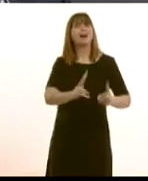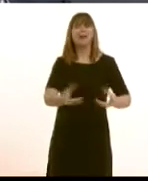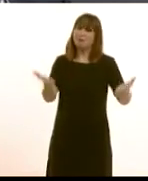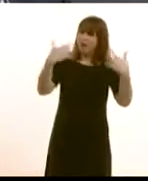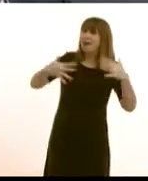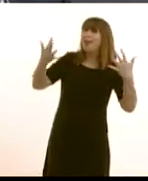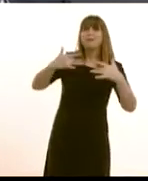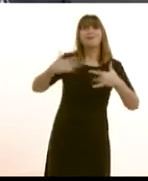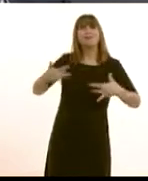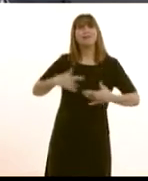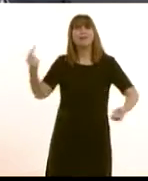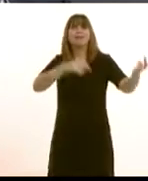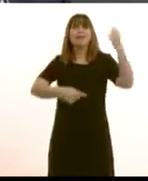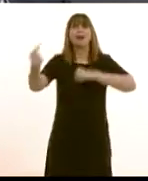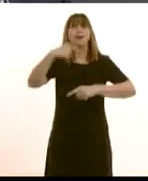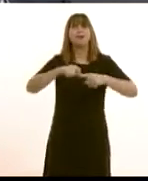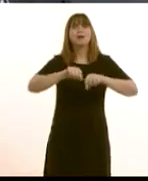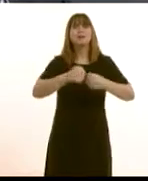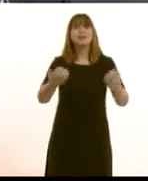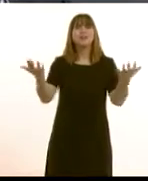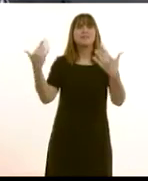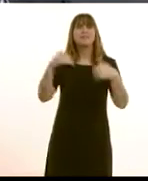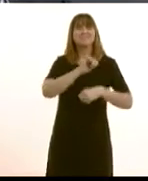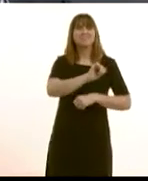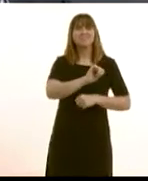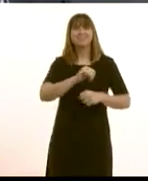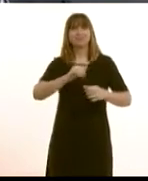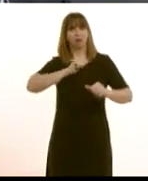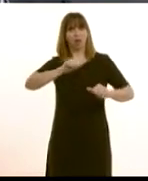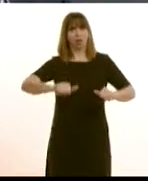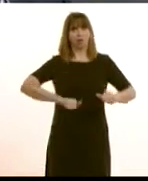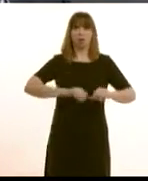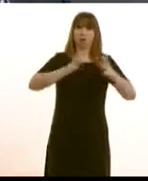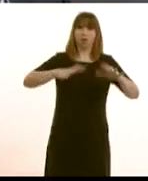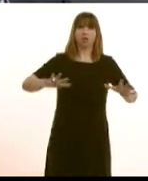amaeth, yn y sir honno. Mae Plaid Cymru wedi cyhoeddi y byddem niín dybluír gyllideb